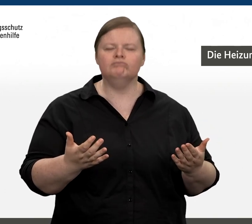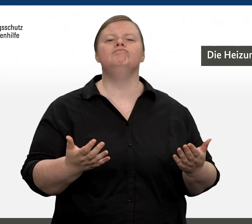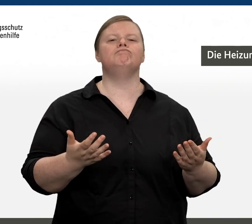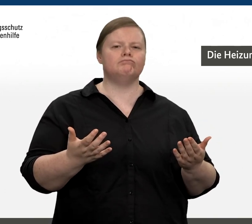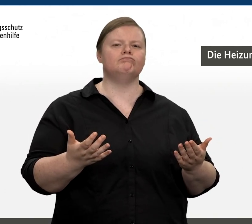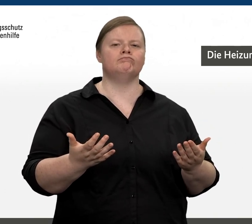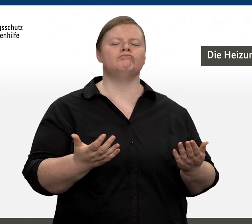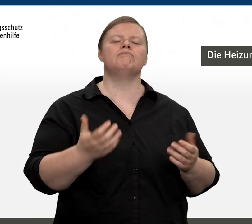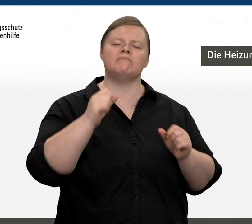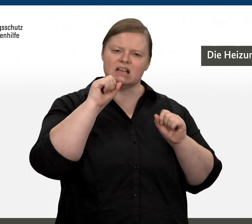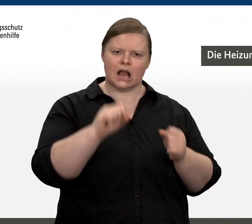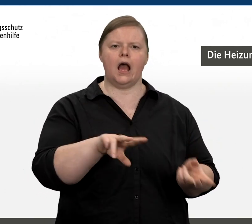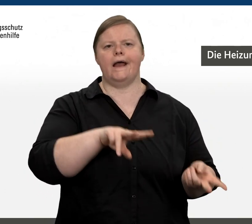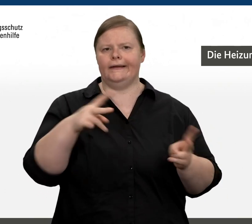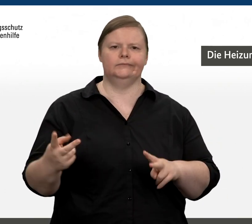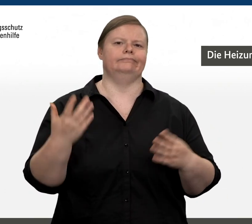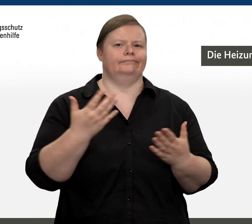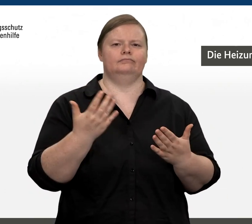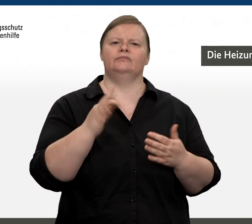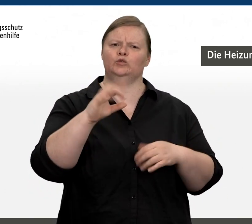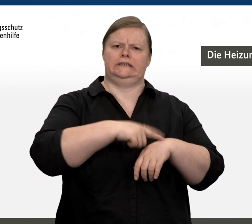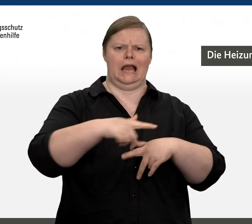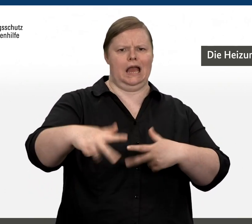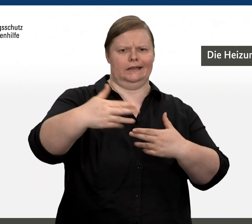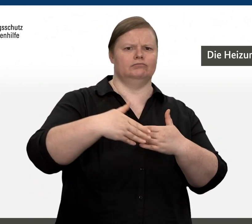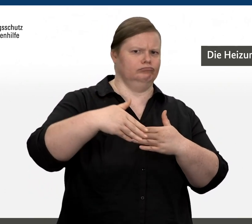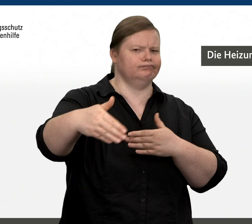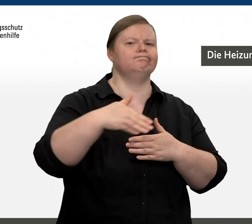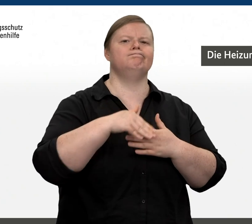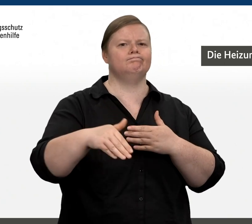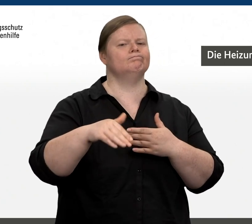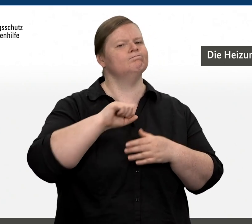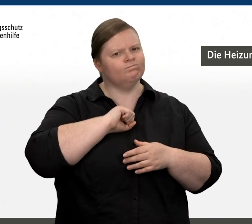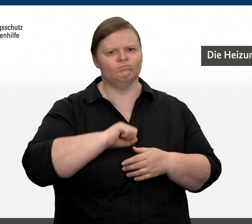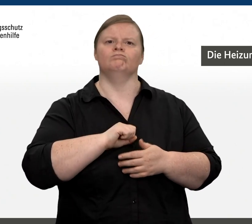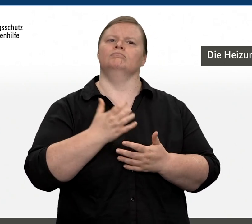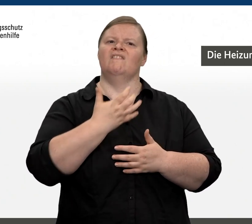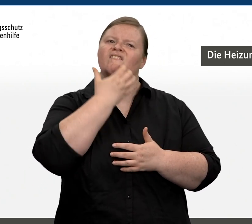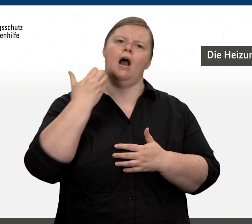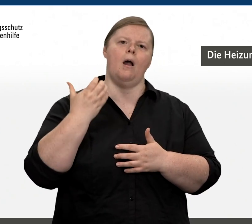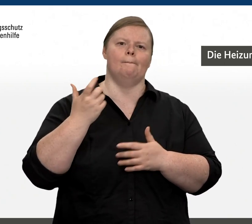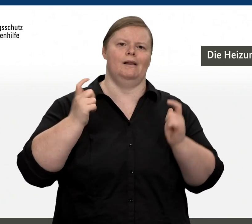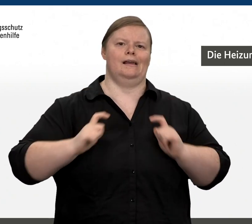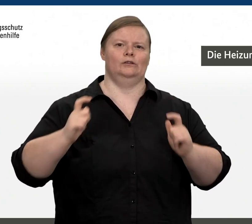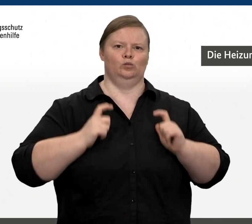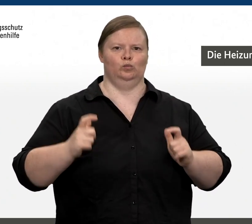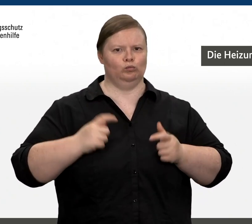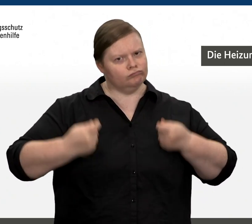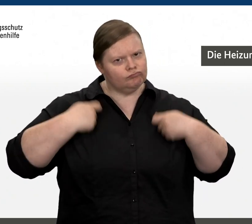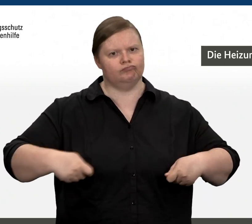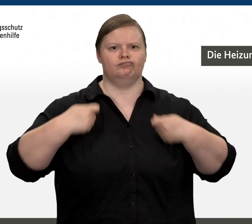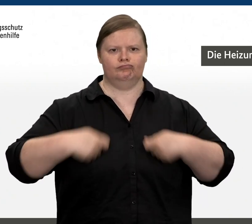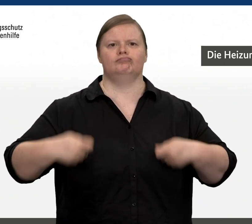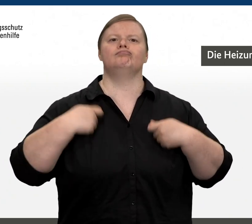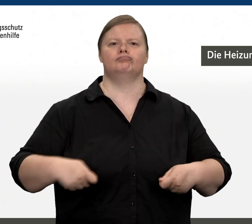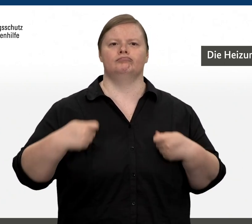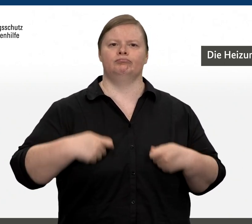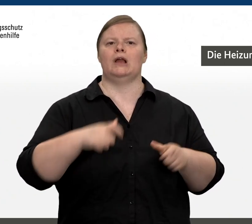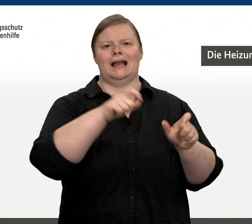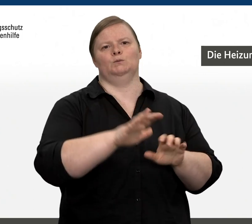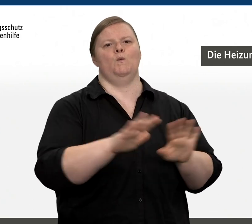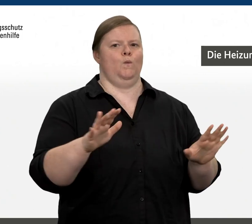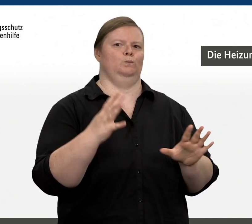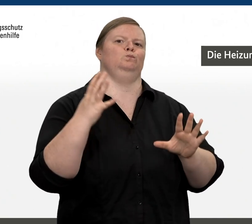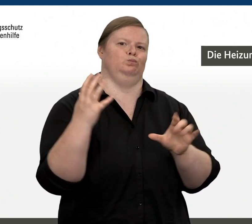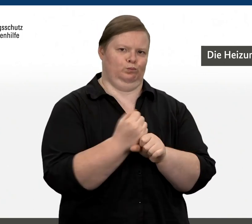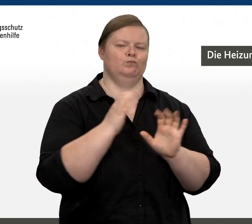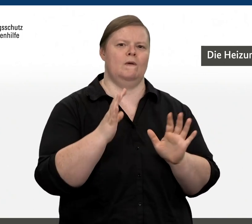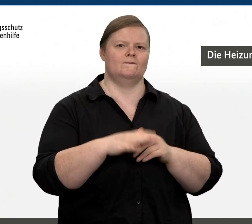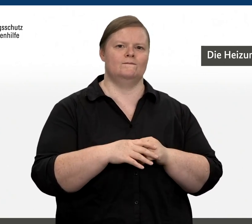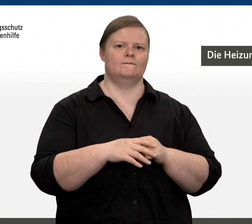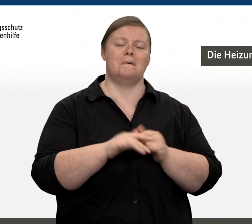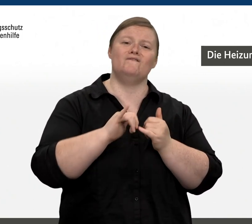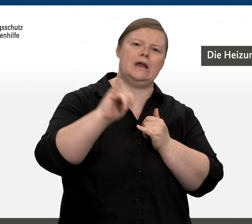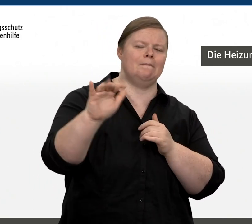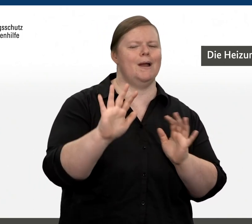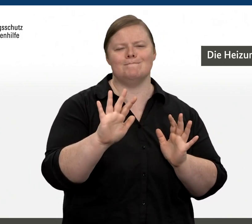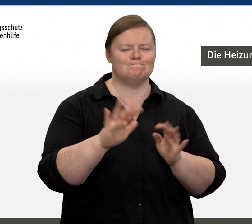Mit warmer Kleidung lässt sich die Heizung eine Zeitlang ersetzen.